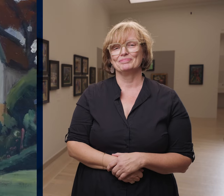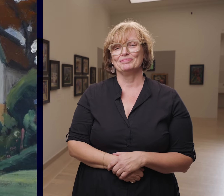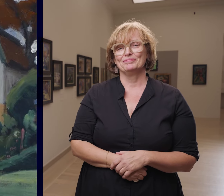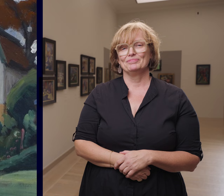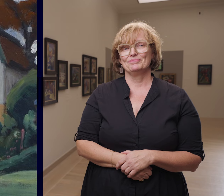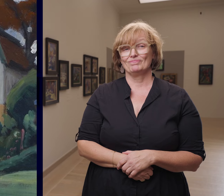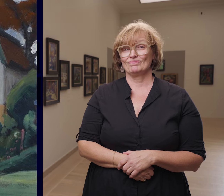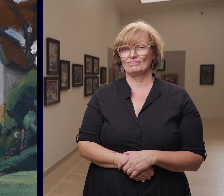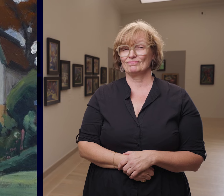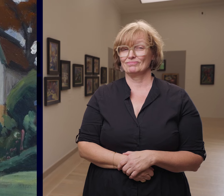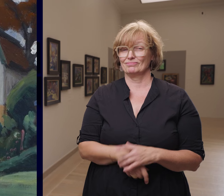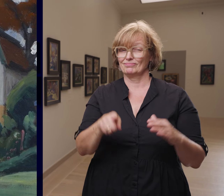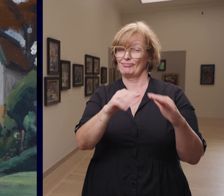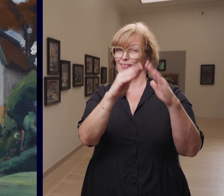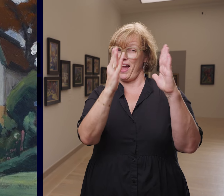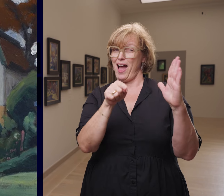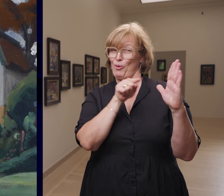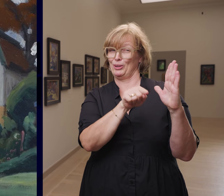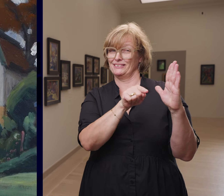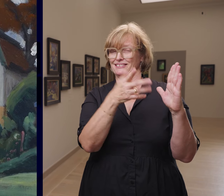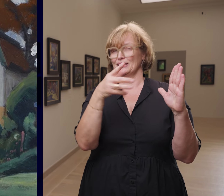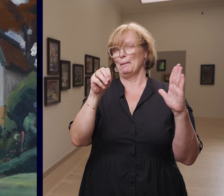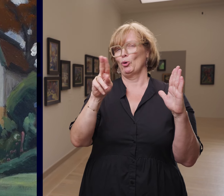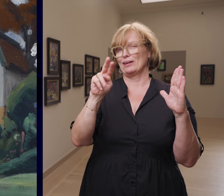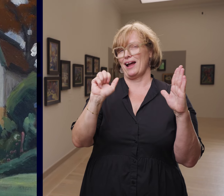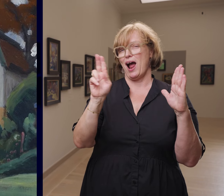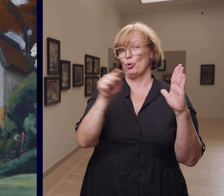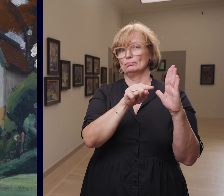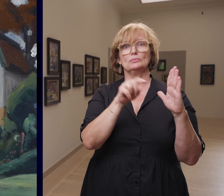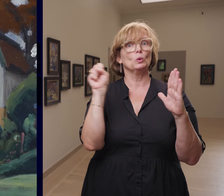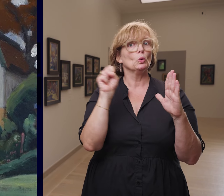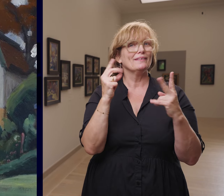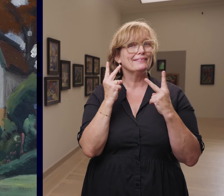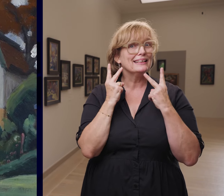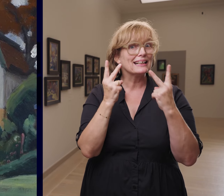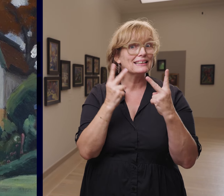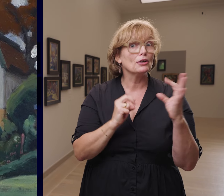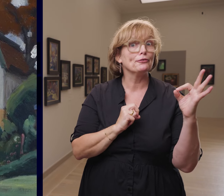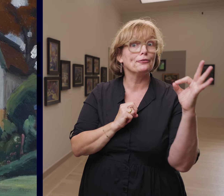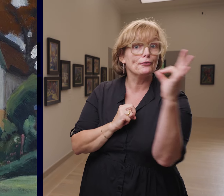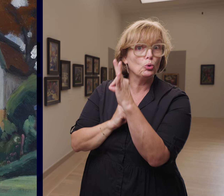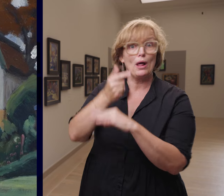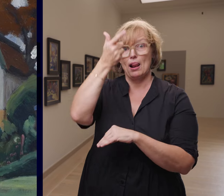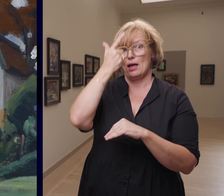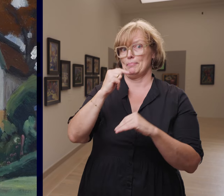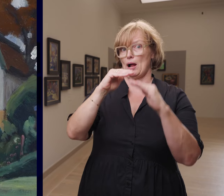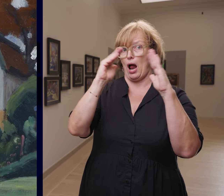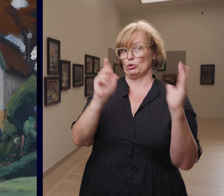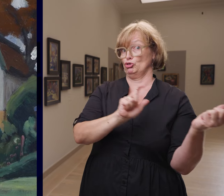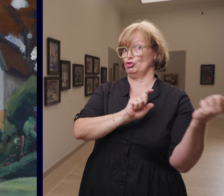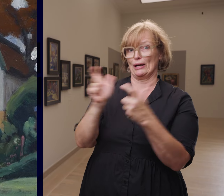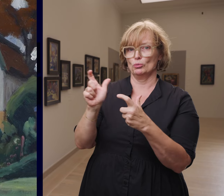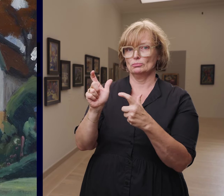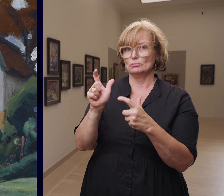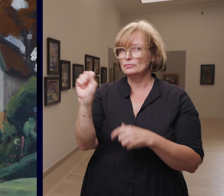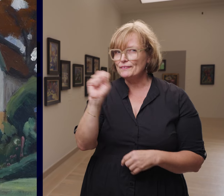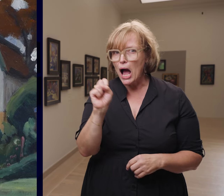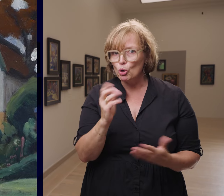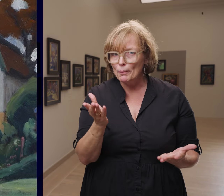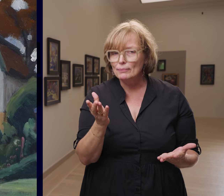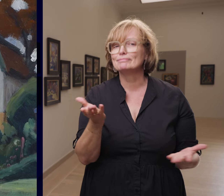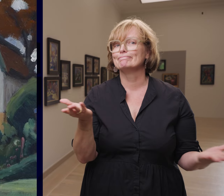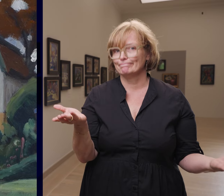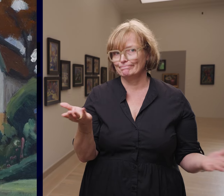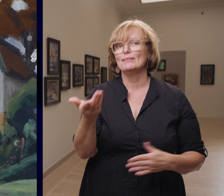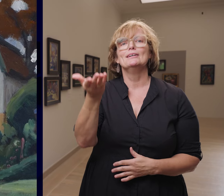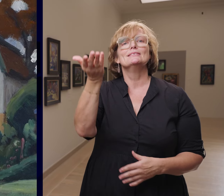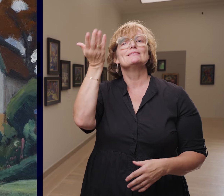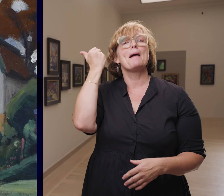Das Haus in Murnau ist auch für die Lenbachhaus-Schenkung wichtig.